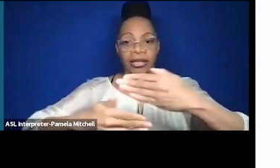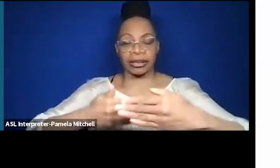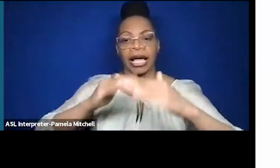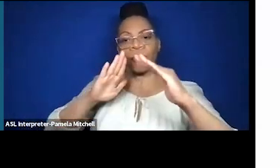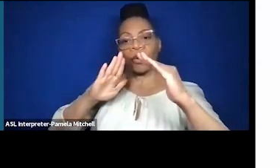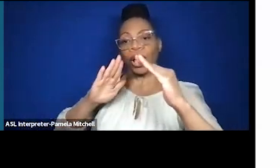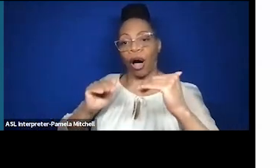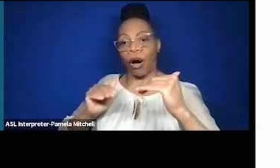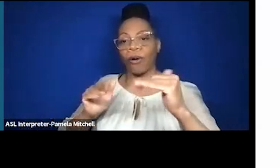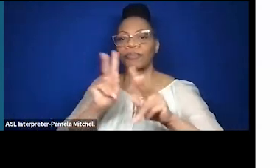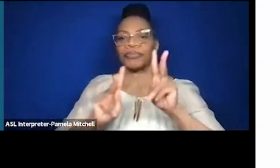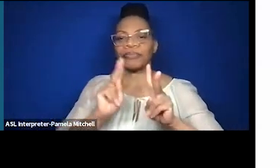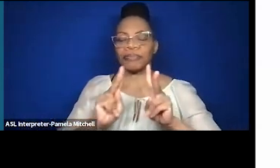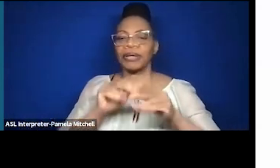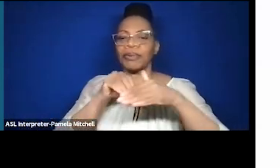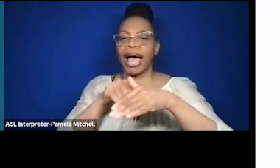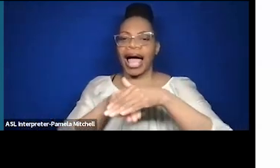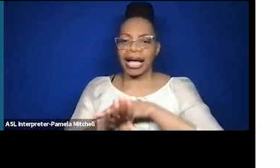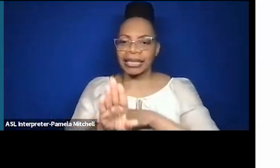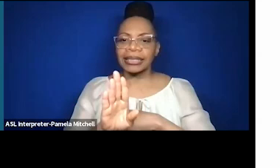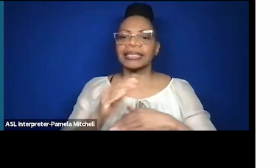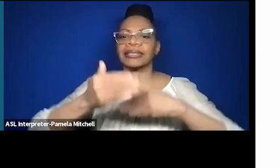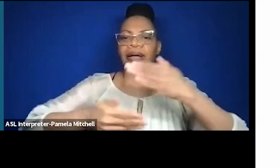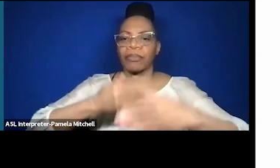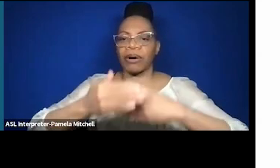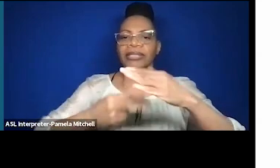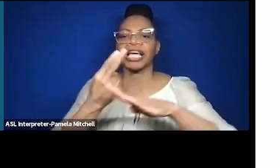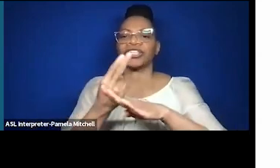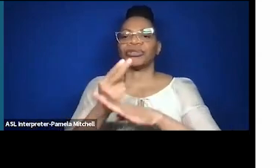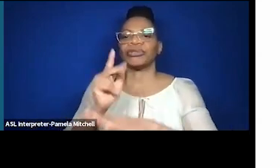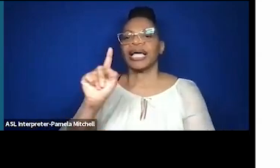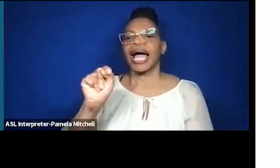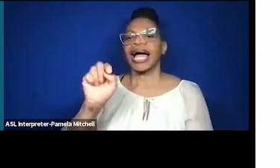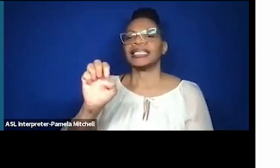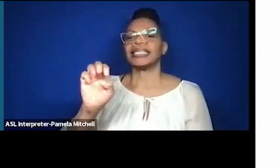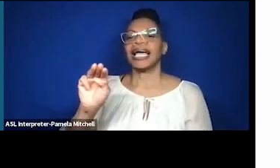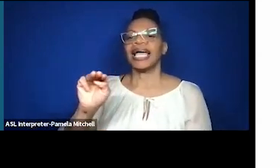al proceso SOAR por escrito y lo usen como una plantilla para sus reclamaciones.